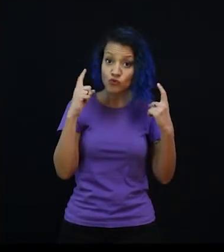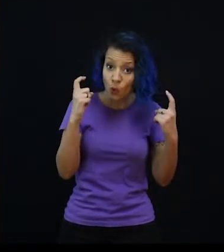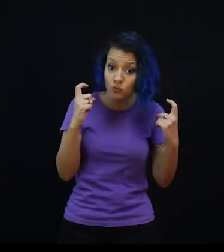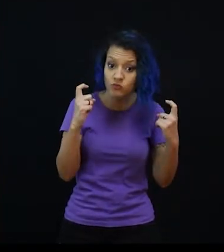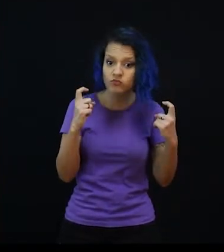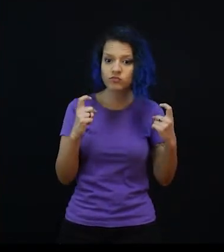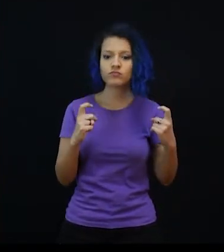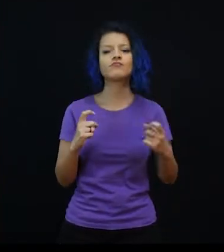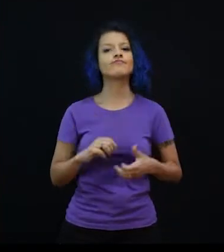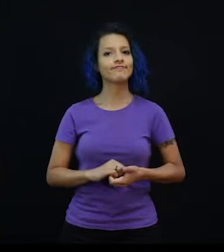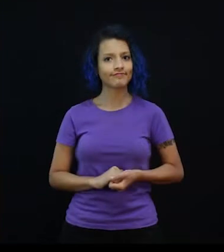eles...